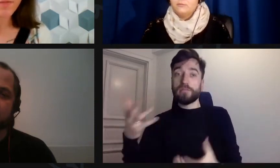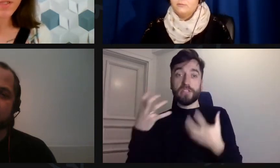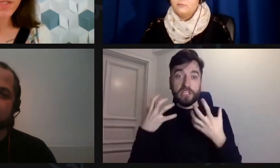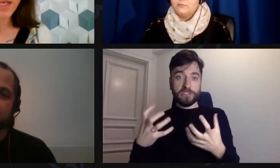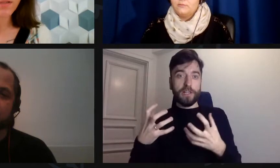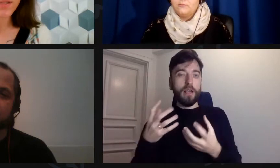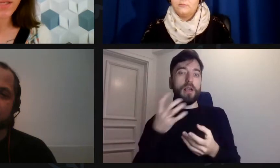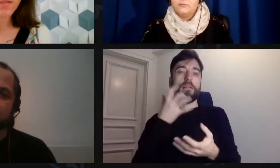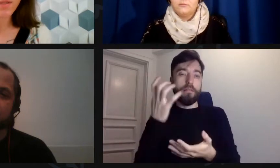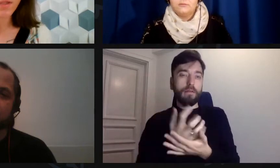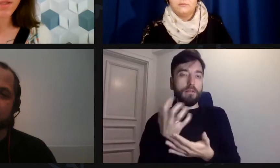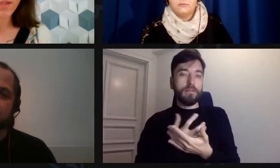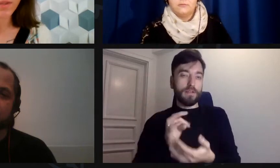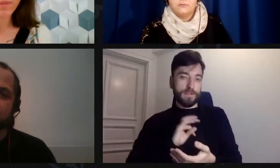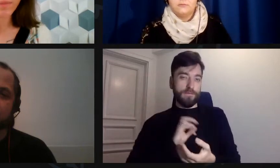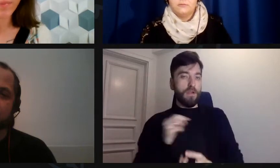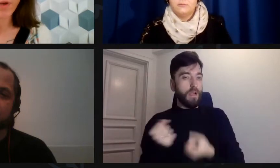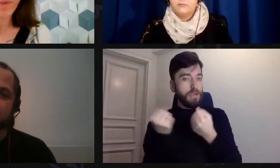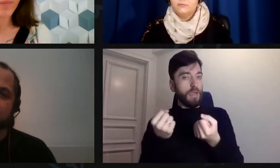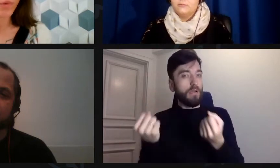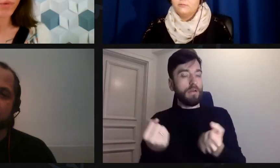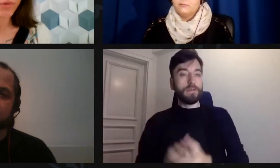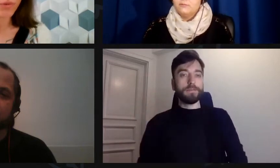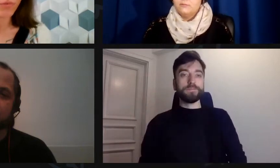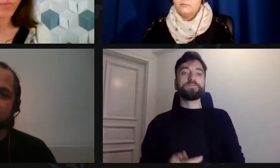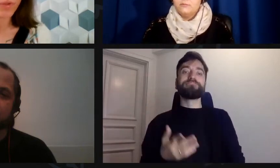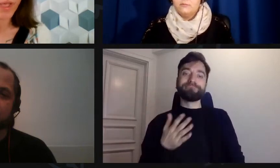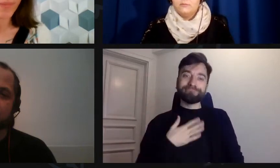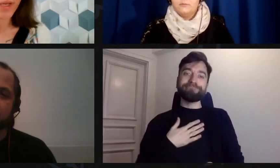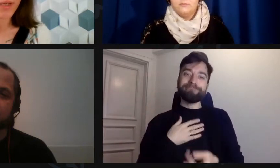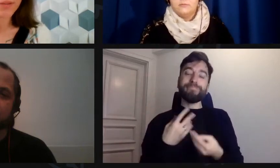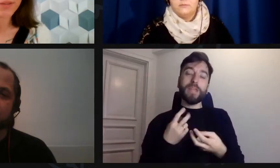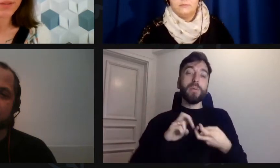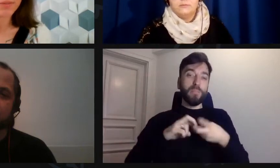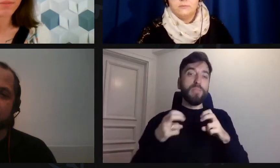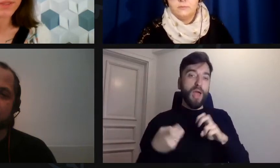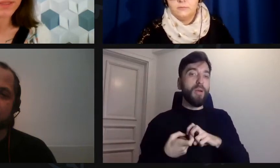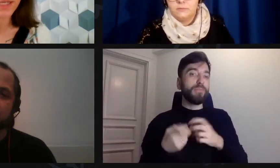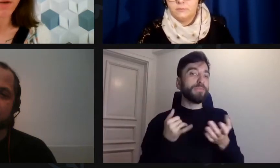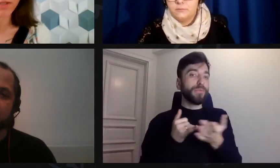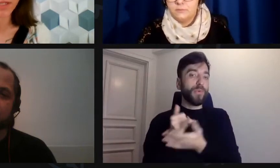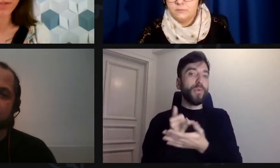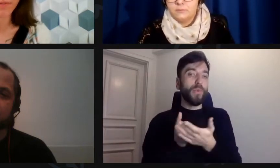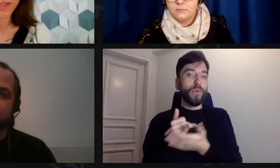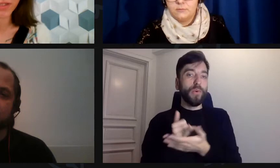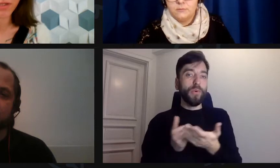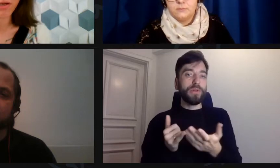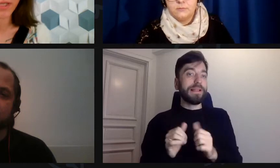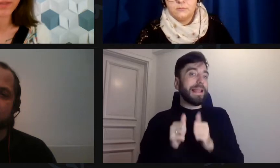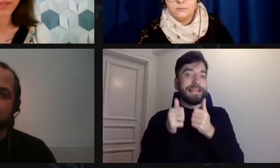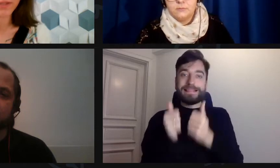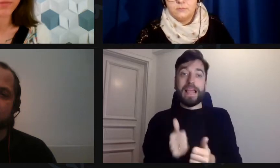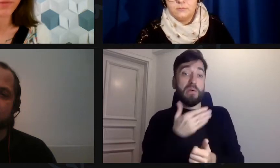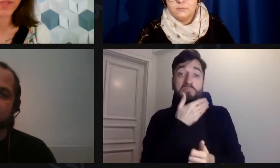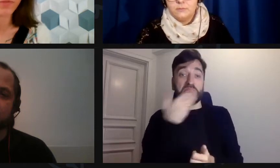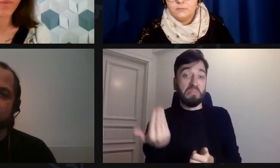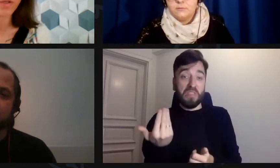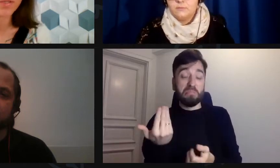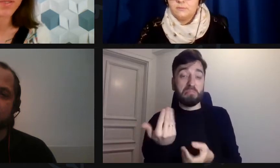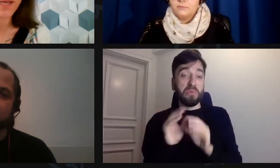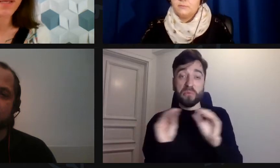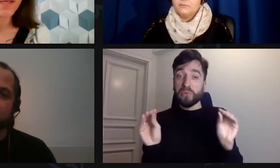Rzeczywiście jest problem kursu, bo nie ma stale organizowanych szkoleń w Polsce.